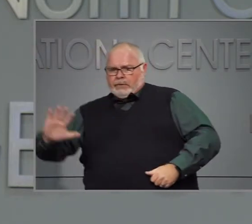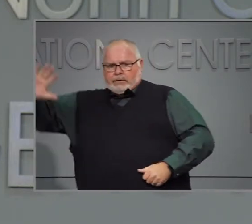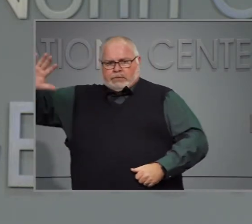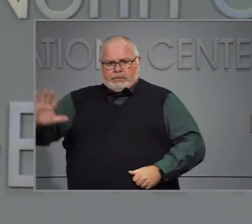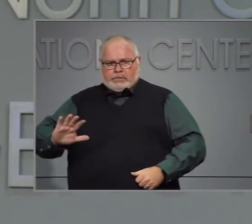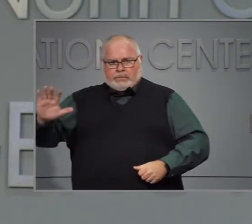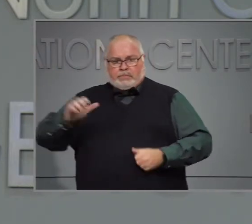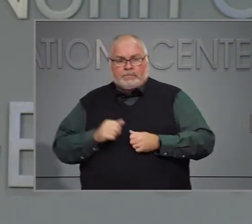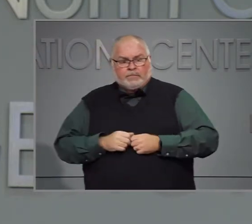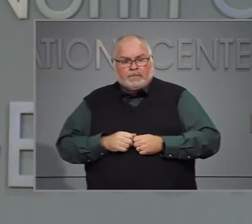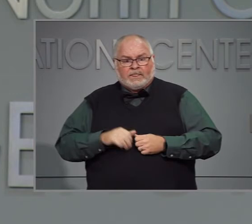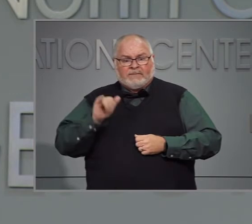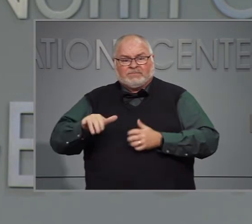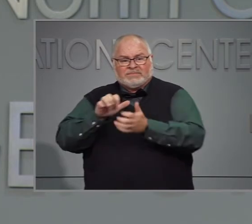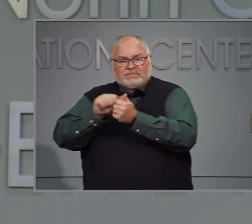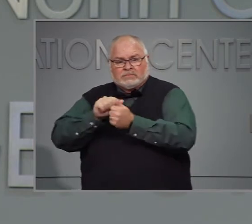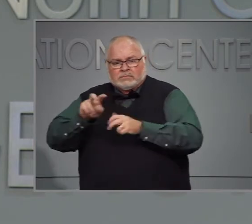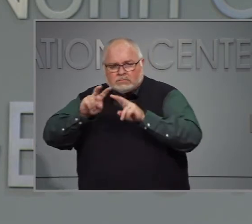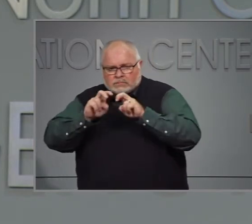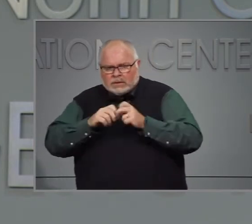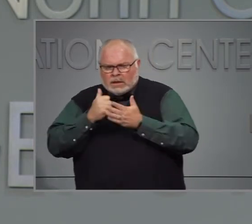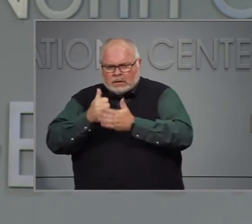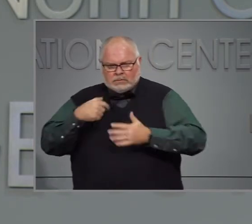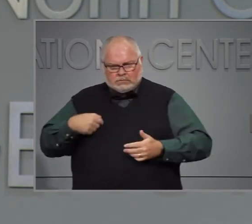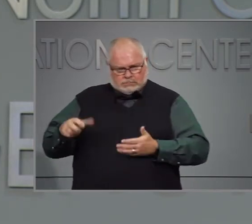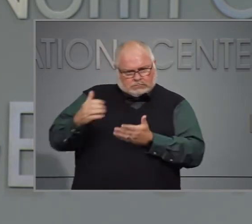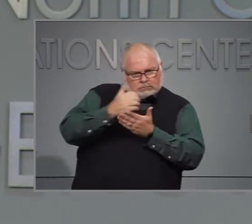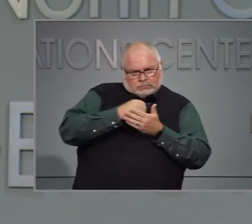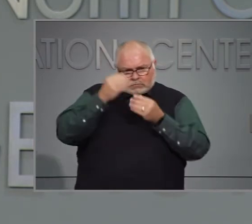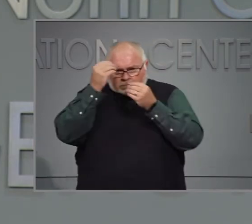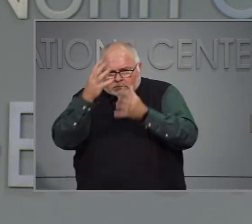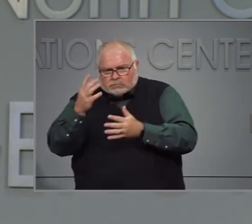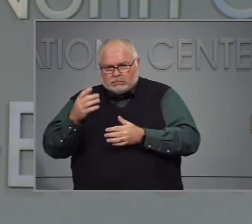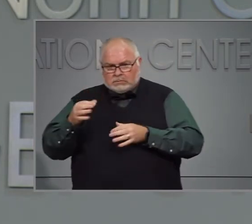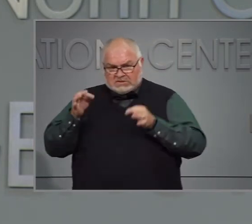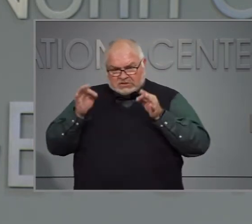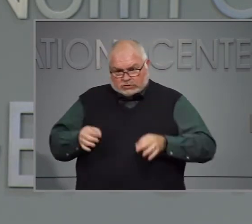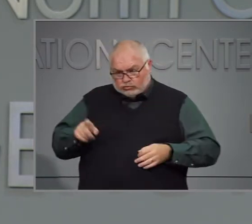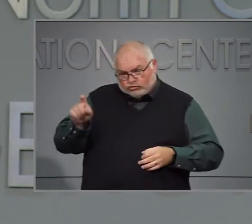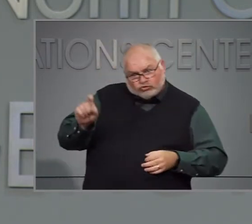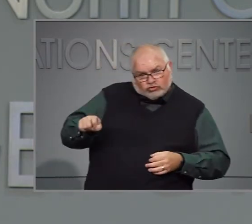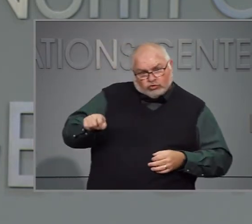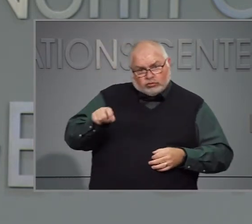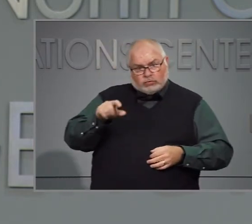del este de Administración de operaciones de y en en ciencia y esto nos va a permitir ver si